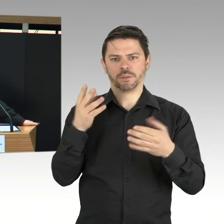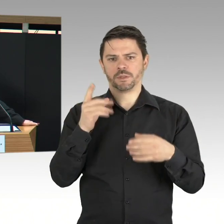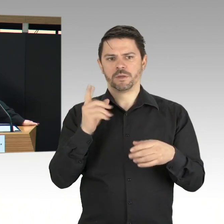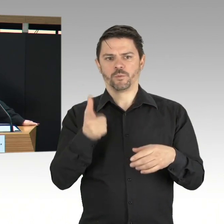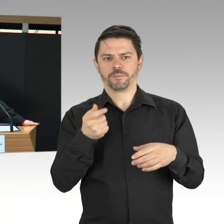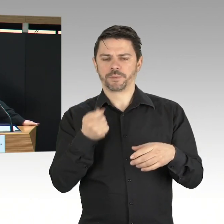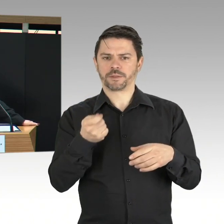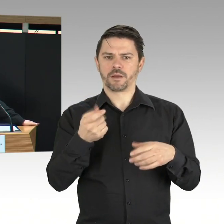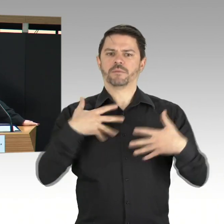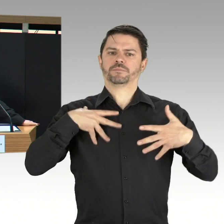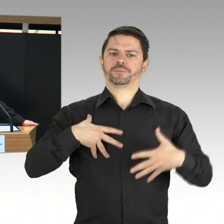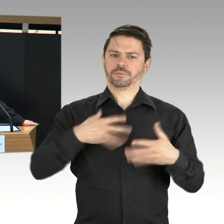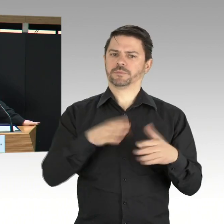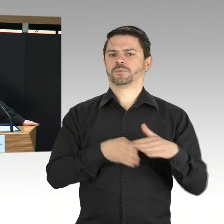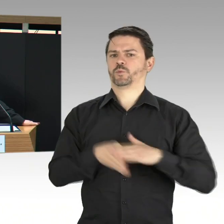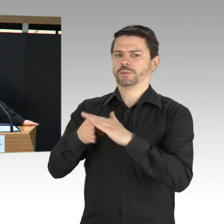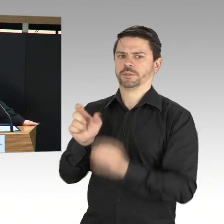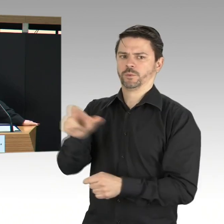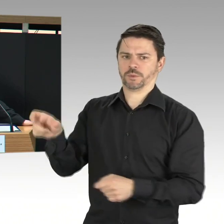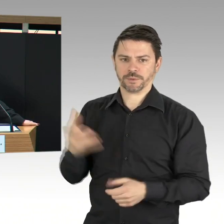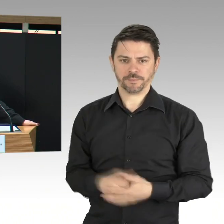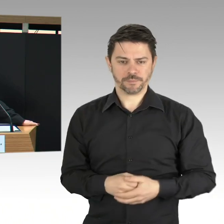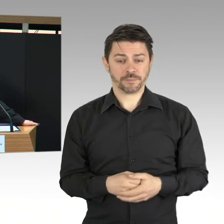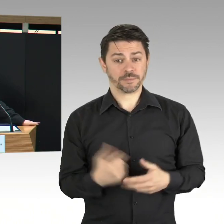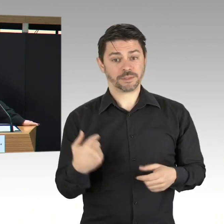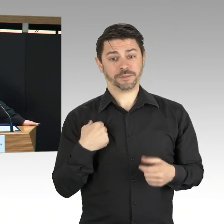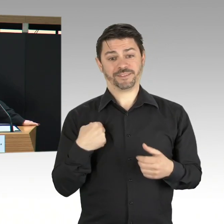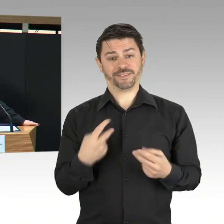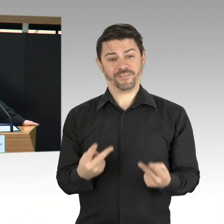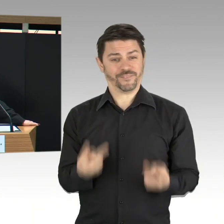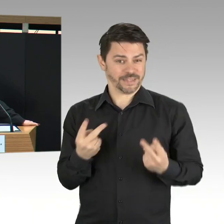"Ich möchte ordentlich mit meinen Mieterinnen und Mietern umgehen, was muss ich tun?"